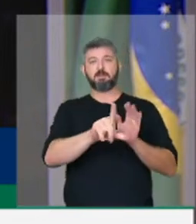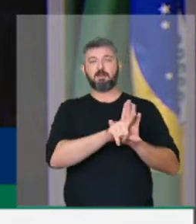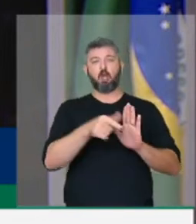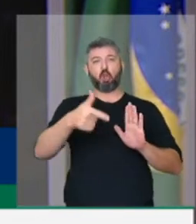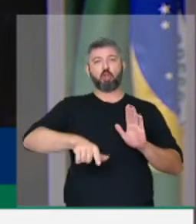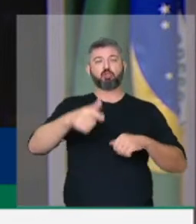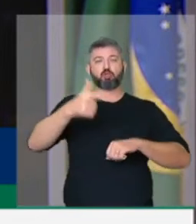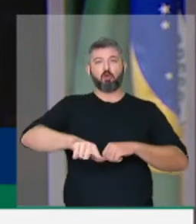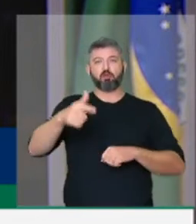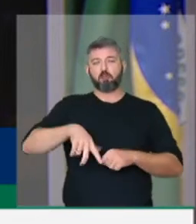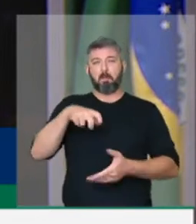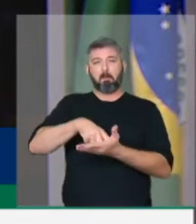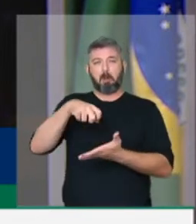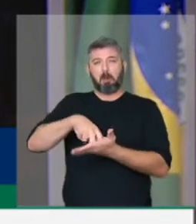ANOS ELA TEM SIDO UTILIZADA PRA PUNIR DEFENSORES DO